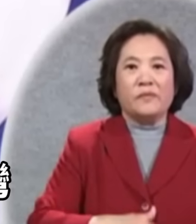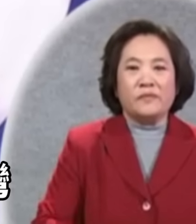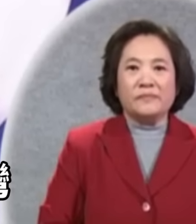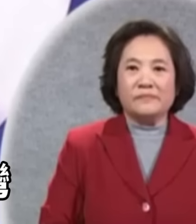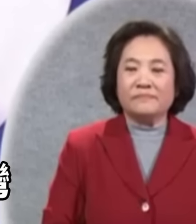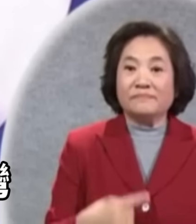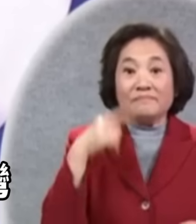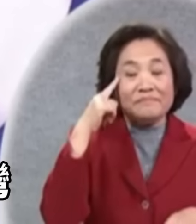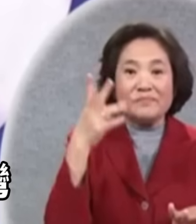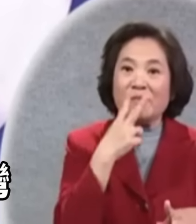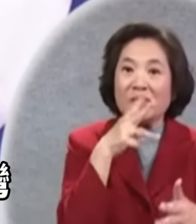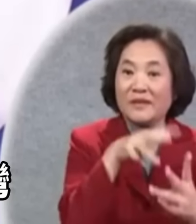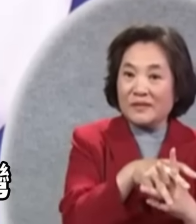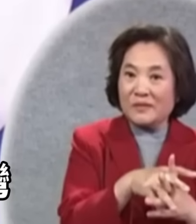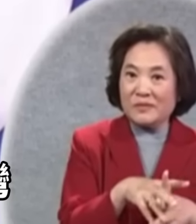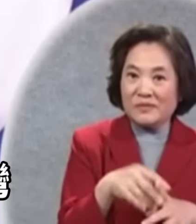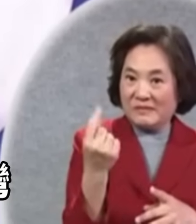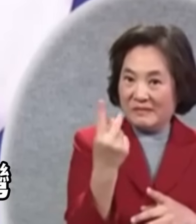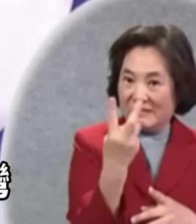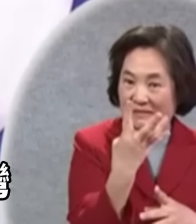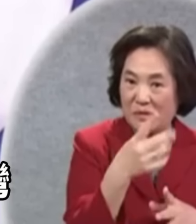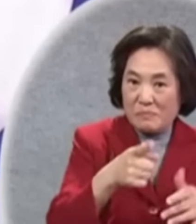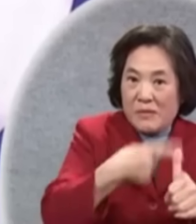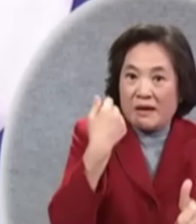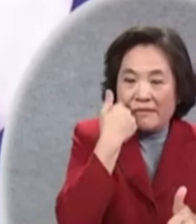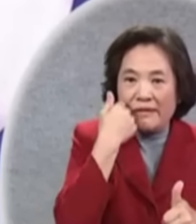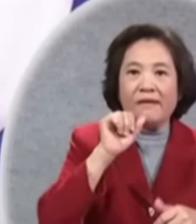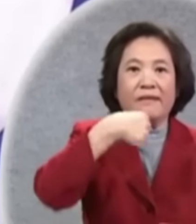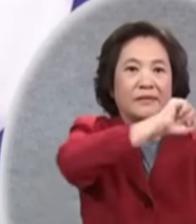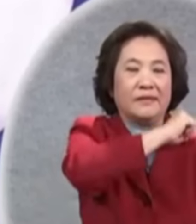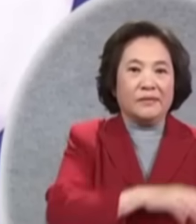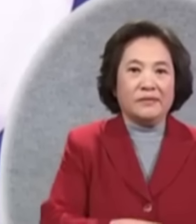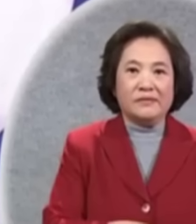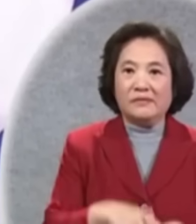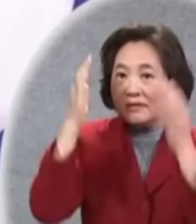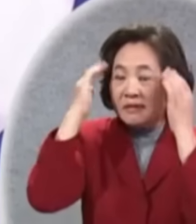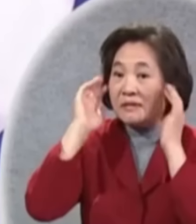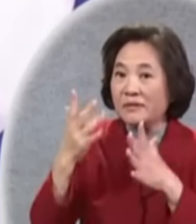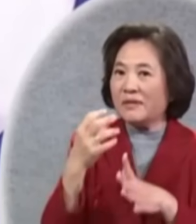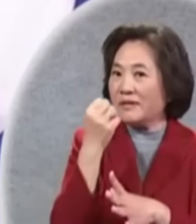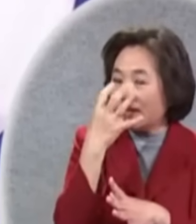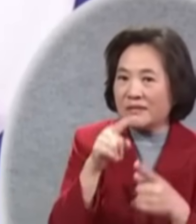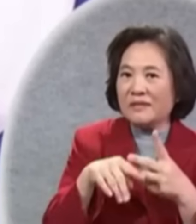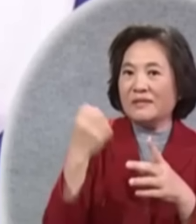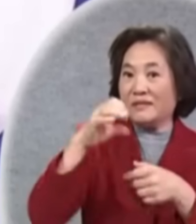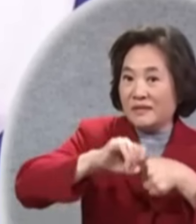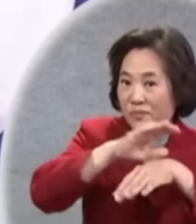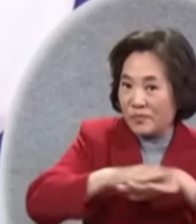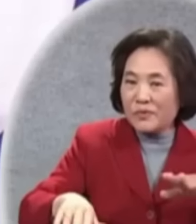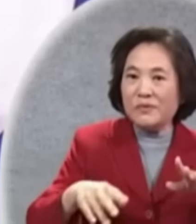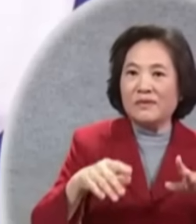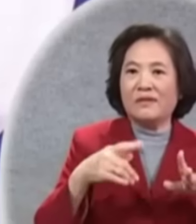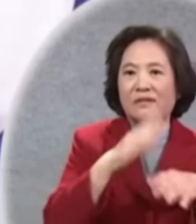那個時候亞洲四小龍老大是臺灣 南韓 香港 新加坡在我們的後面